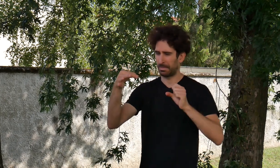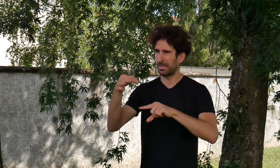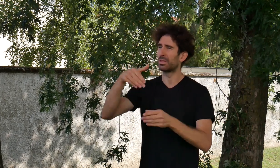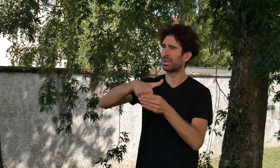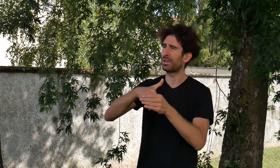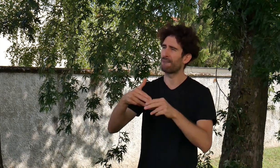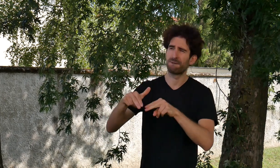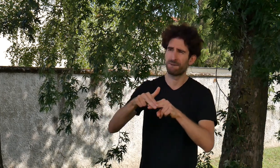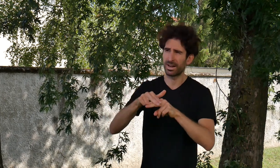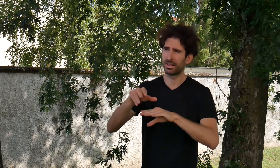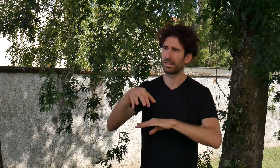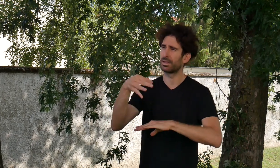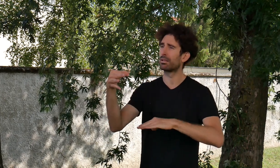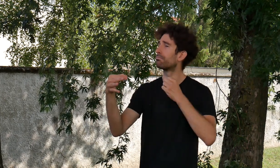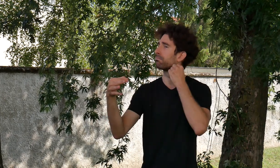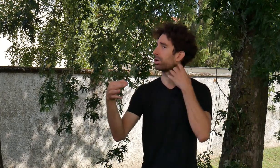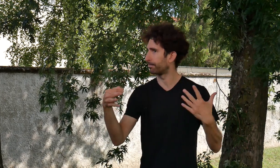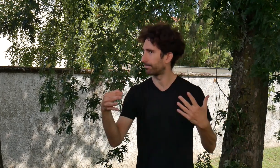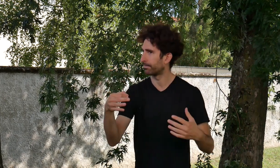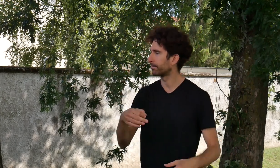il n'y a rien dans le cheveu : il est blanc.